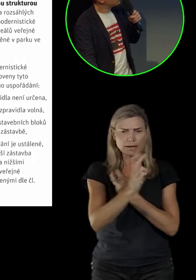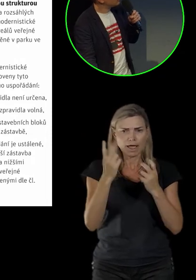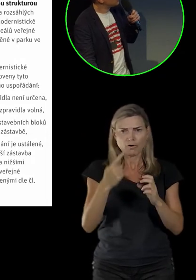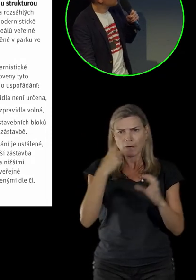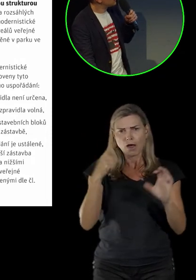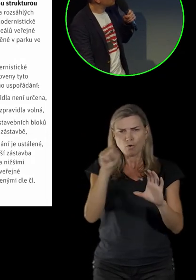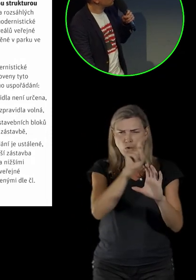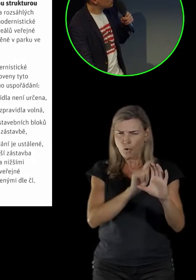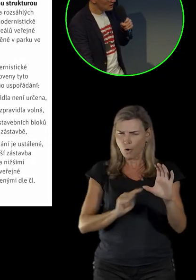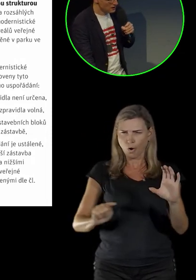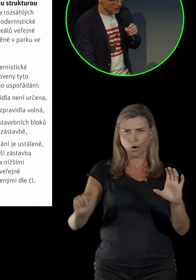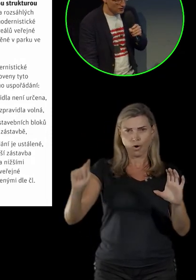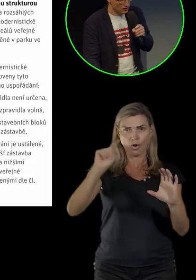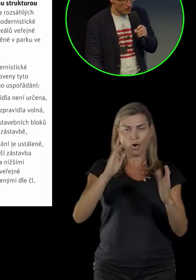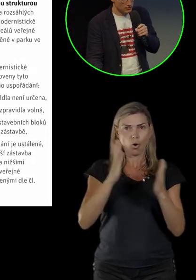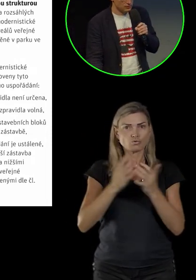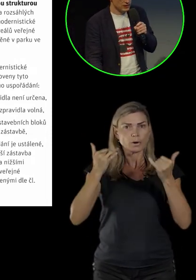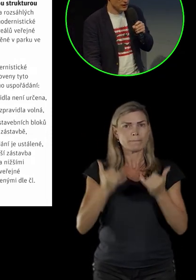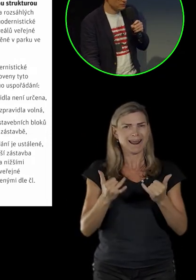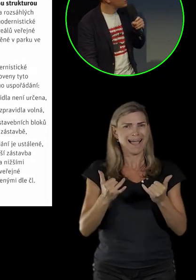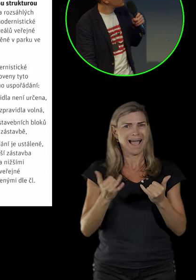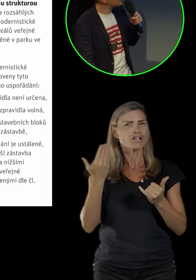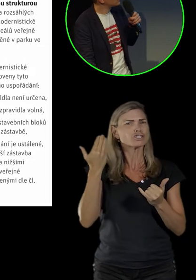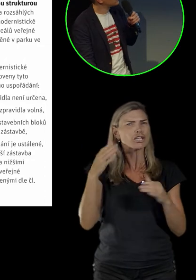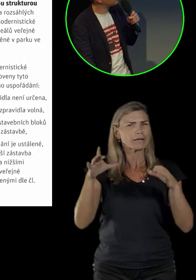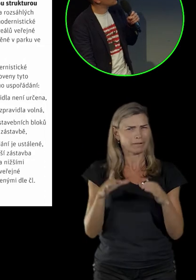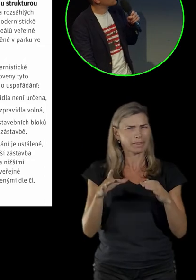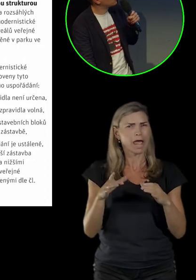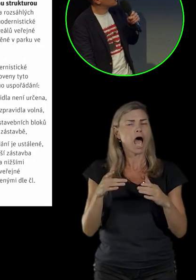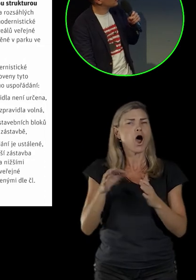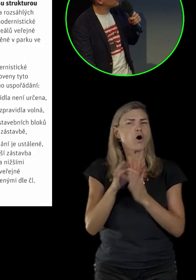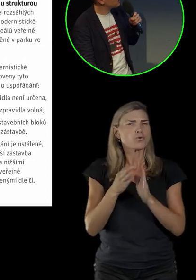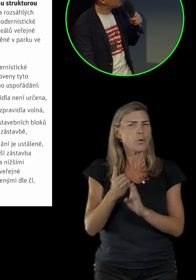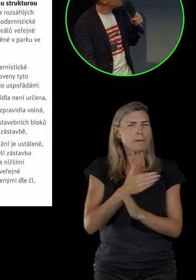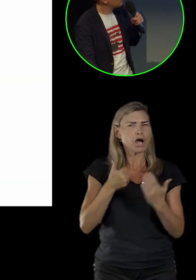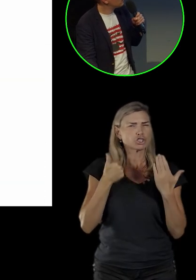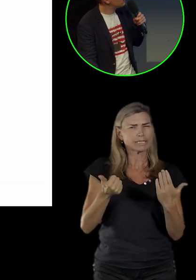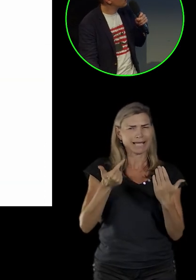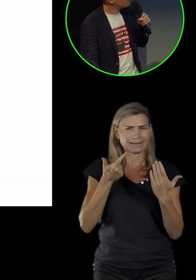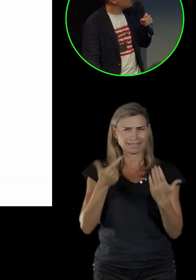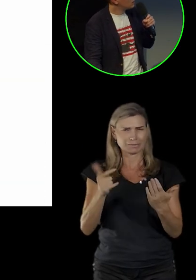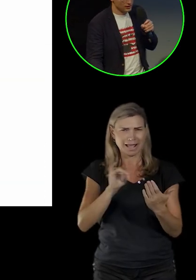To, kam se ta Praha rozrostla během šedesátých, sedmdesátých a osmdesátých let.